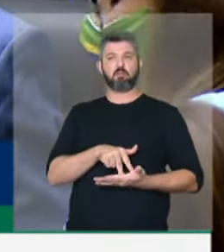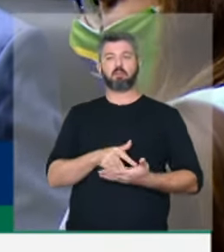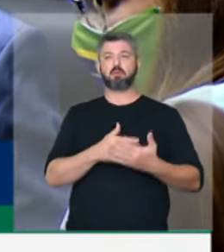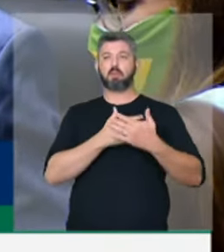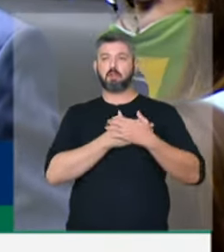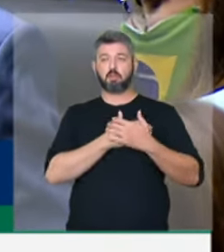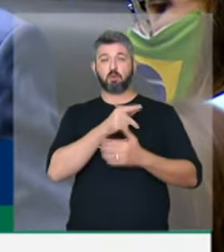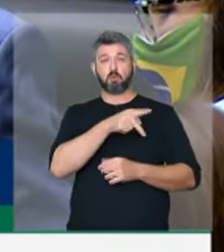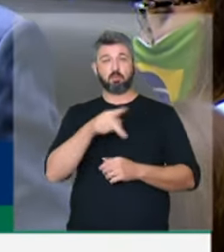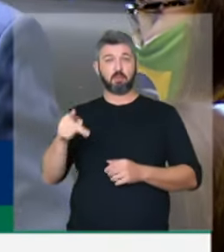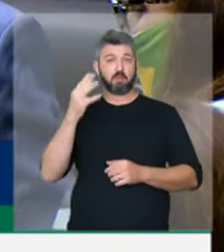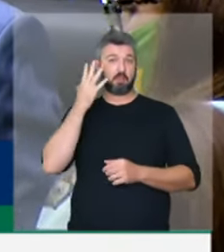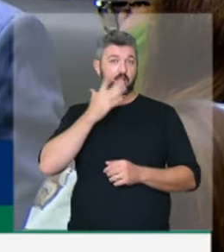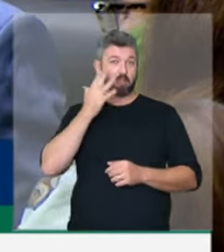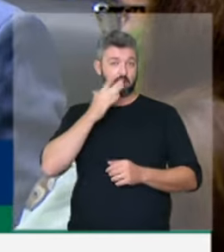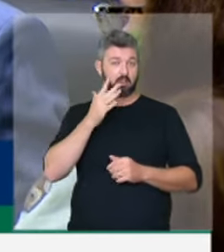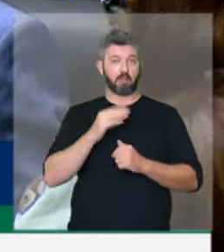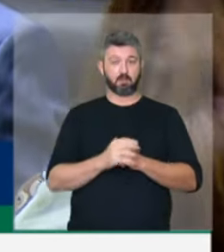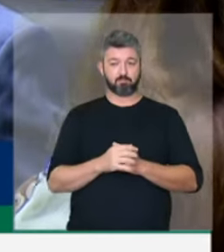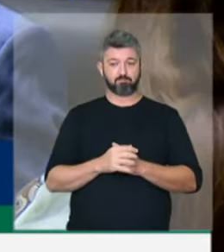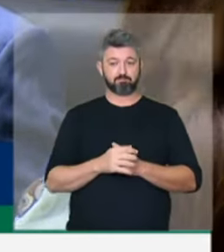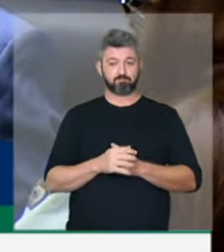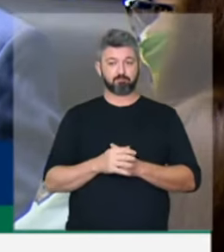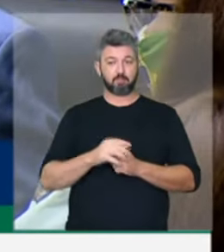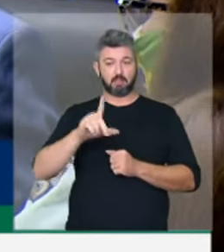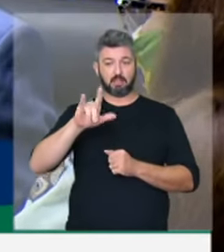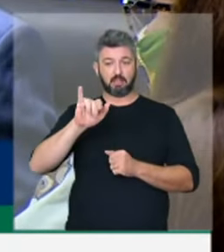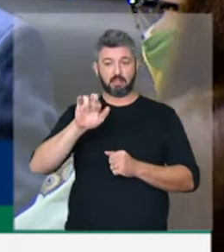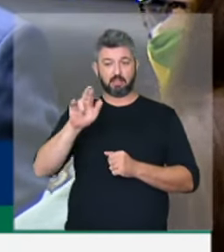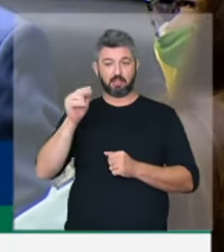ARTHUR LIRA. SÓ COM SUA CAPACIDADE DE AGLUTINAR, COM A SUA CAPACIDADE DE FAZER